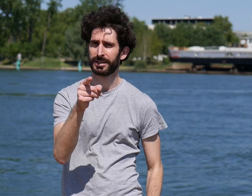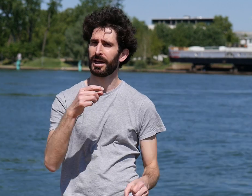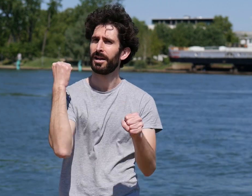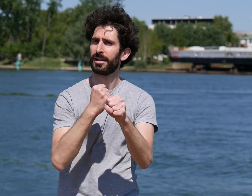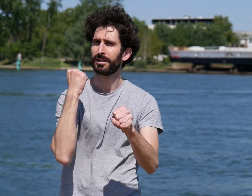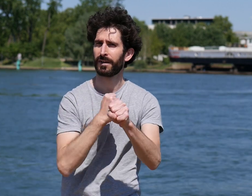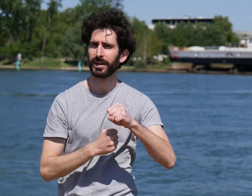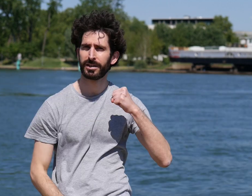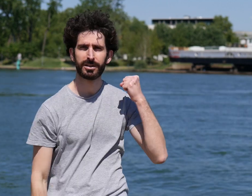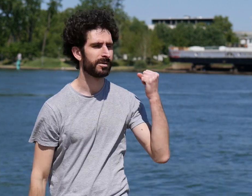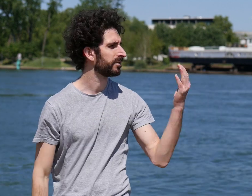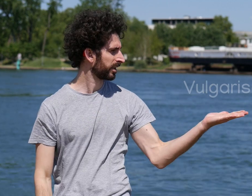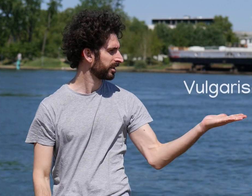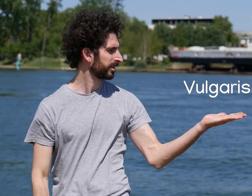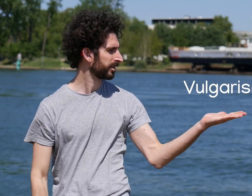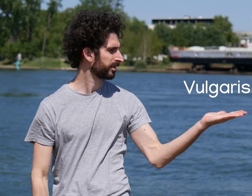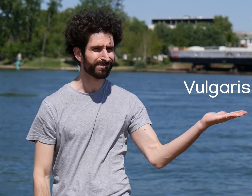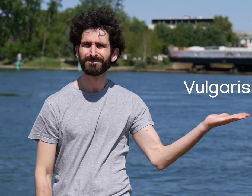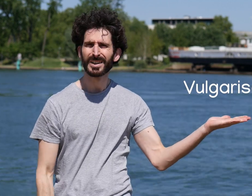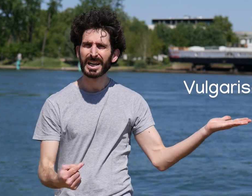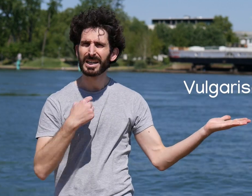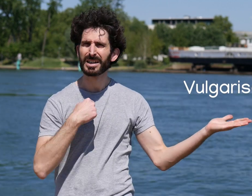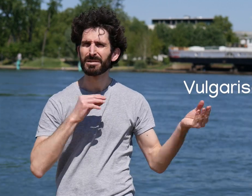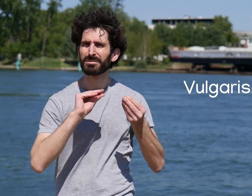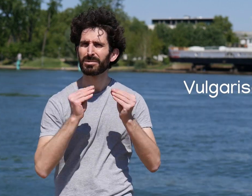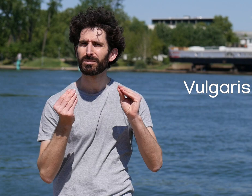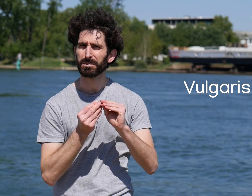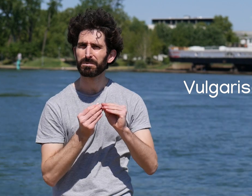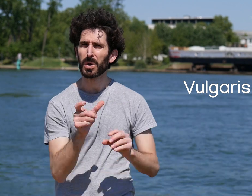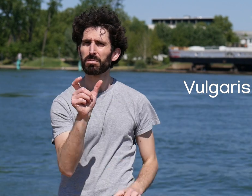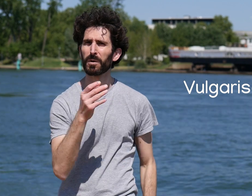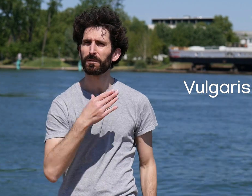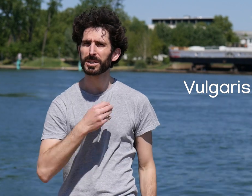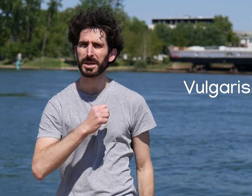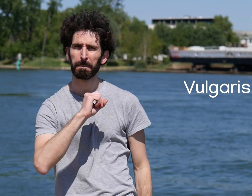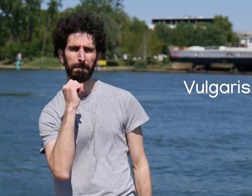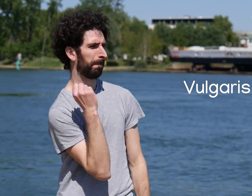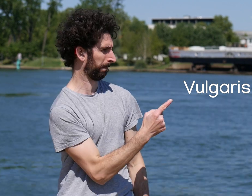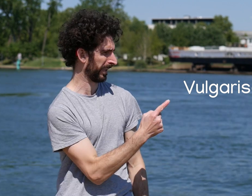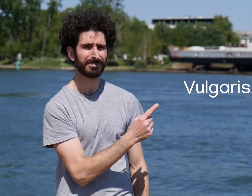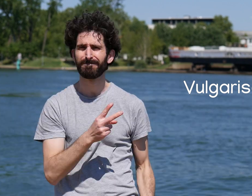Ça, c'est un travail de vulgarisation. J'ai un problème. Ce mot français,